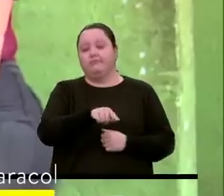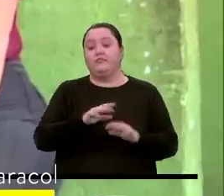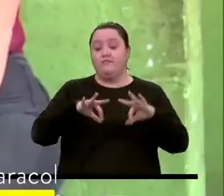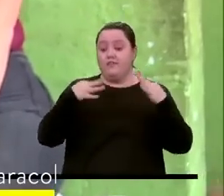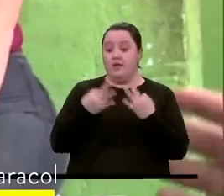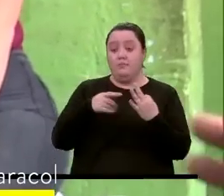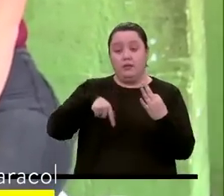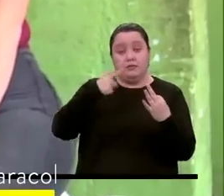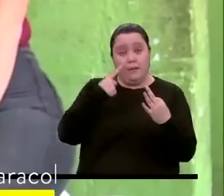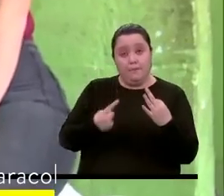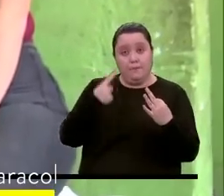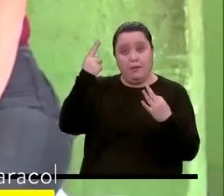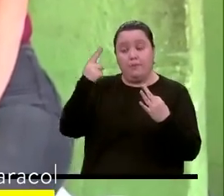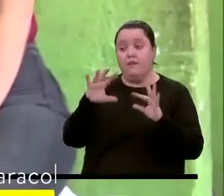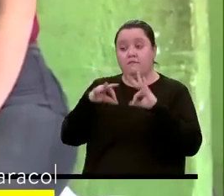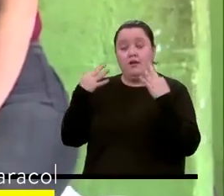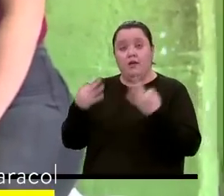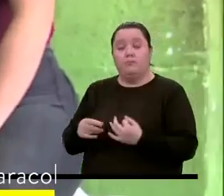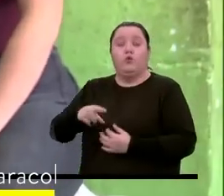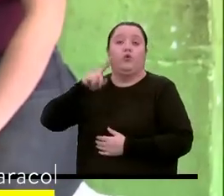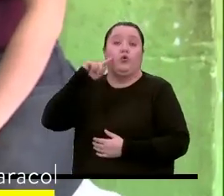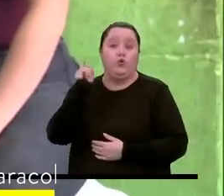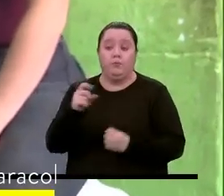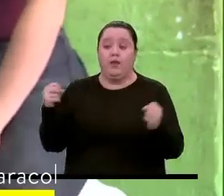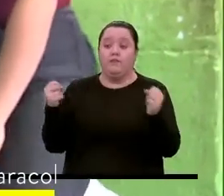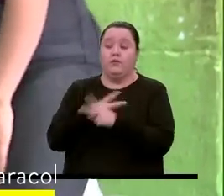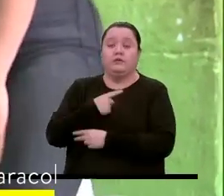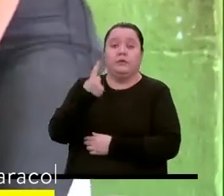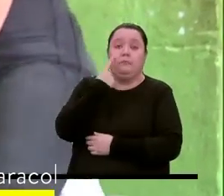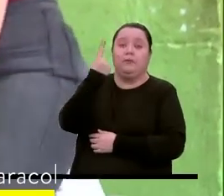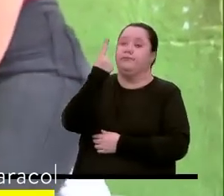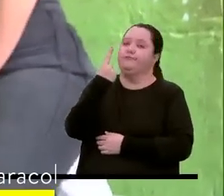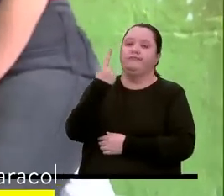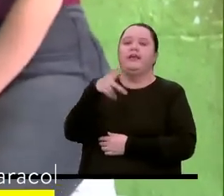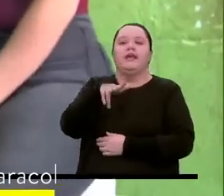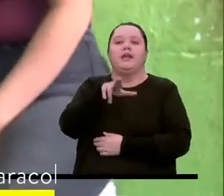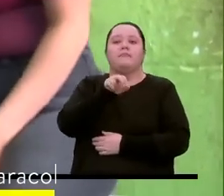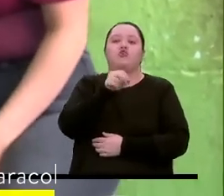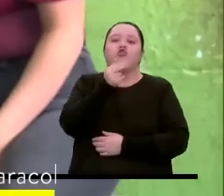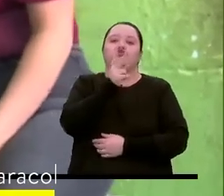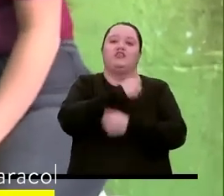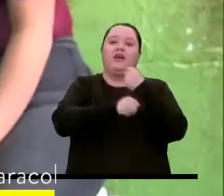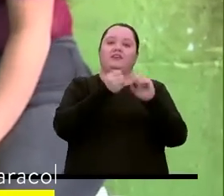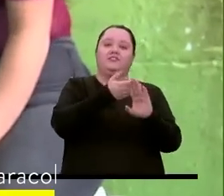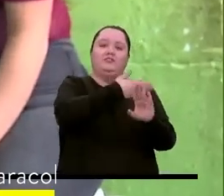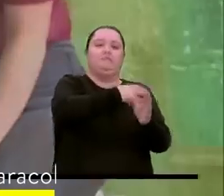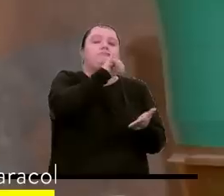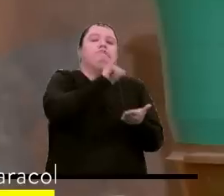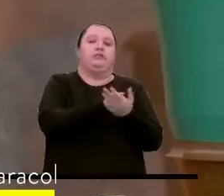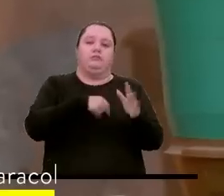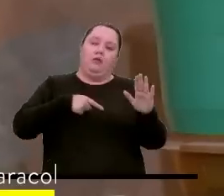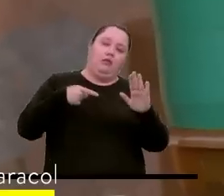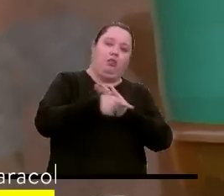para embolsarlos y llevarlos al río. ))) la víctima dejó un hijo menor de edad, la familia de